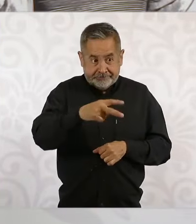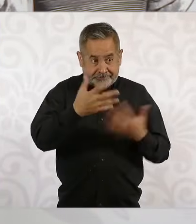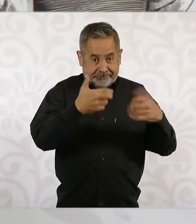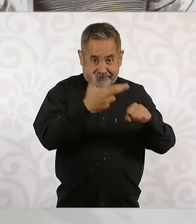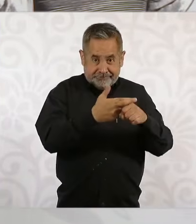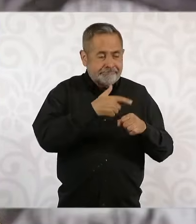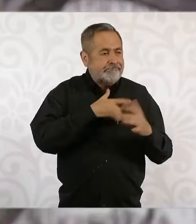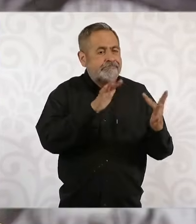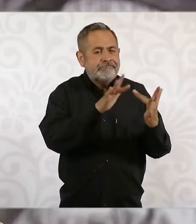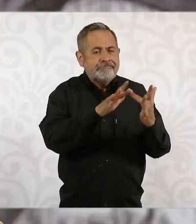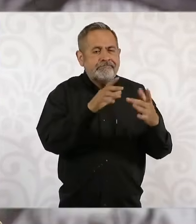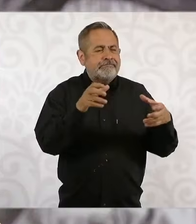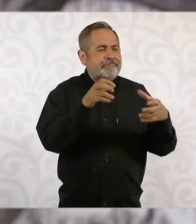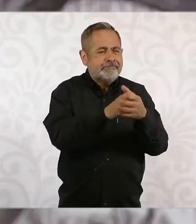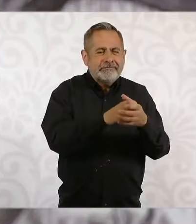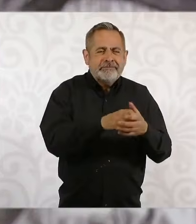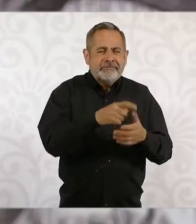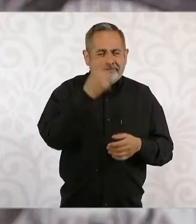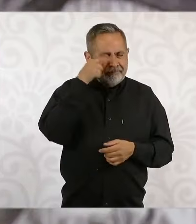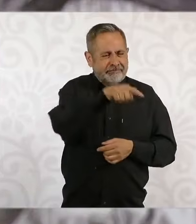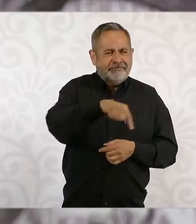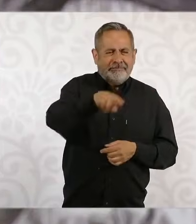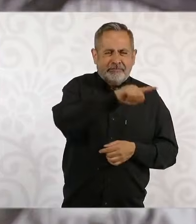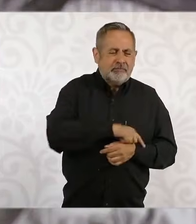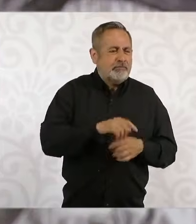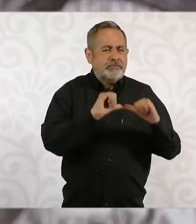la que se llama la Hispanic Chamber of Commerce, US Hispanic Chamber of Commerce, que es la Cámara